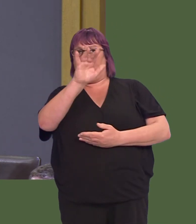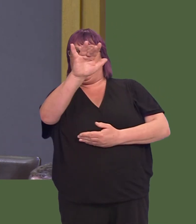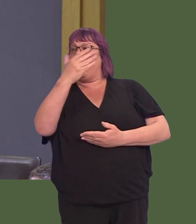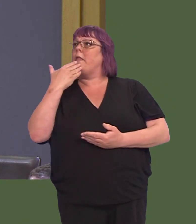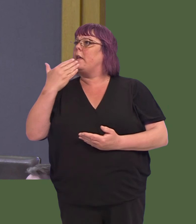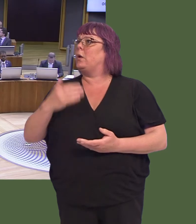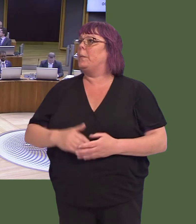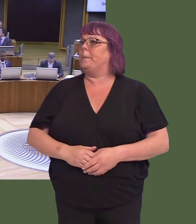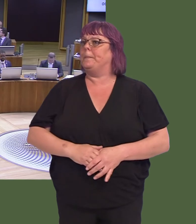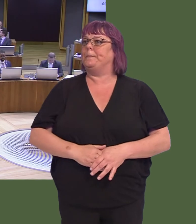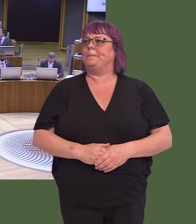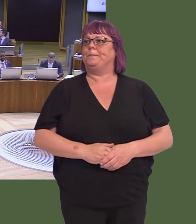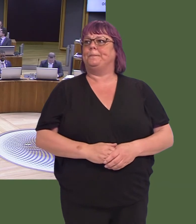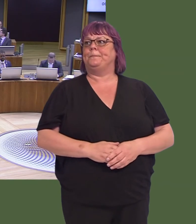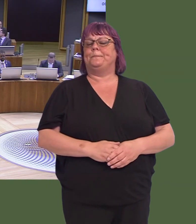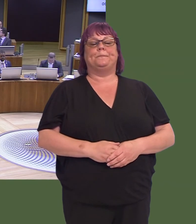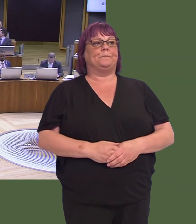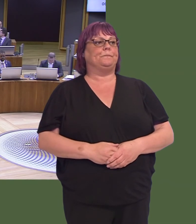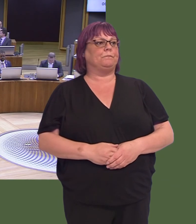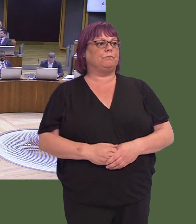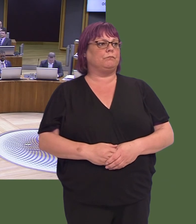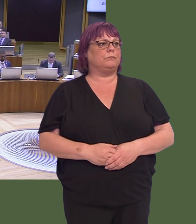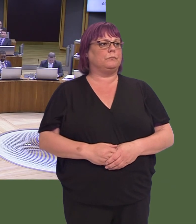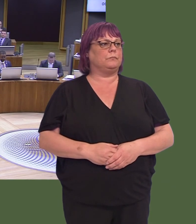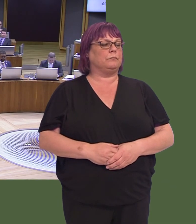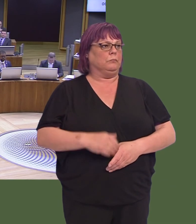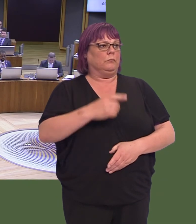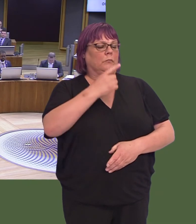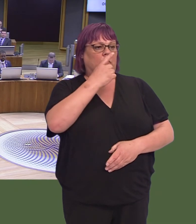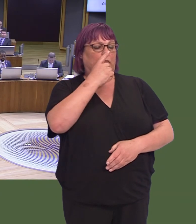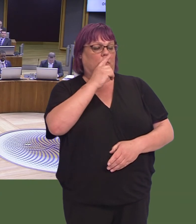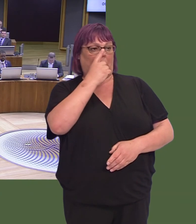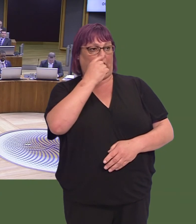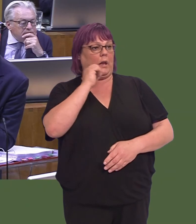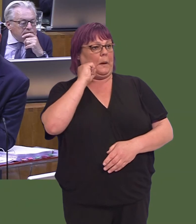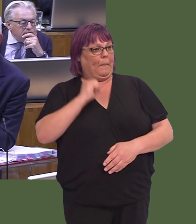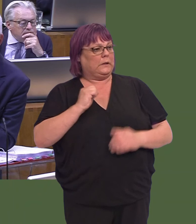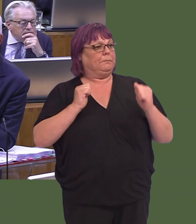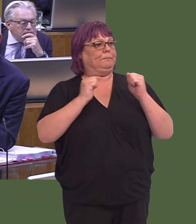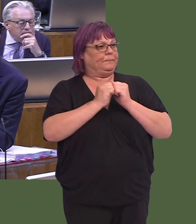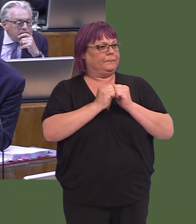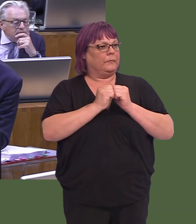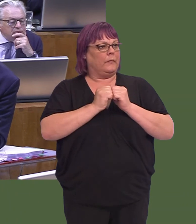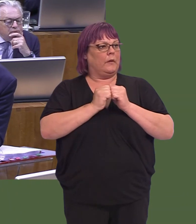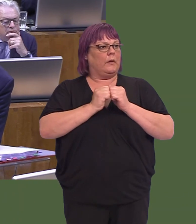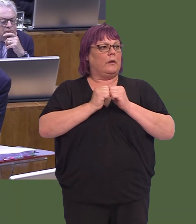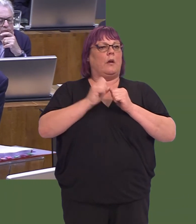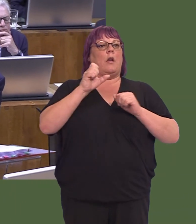Carwyn Jones AM: Wel, fe allaf i roi'r ymrwymiad hwnnw. Mae'n bwysig i Fangor weithio gyda Chaerdydd ac Abertawe er mwyn cael mynediad i ysbytai